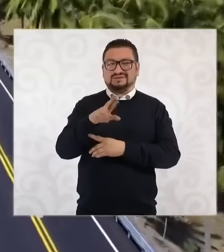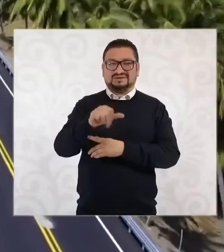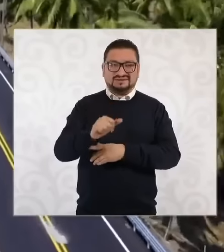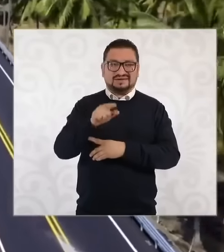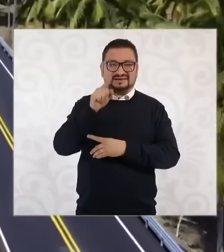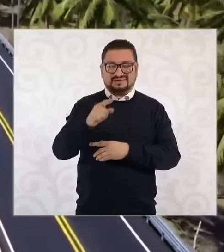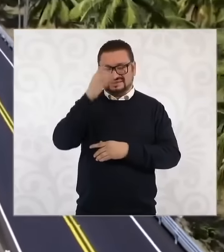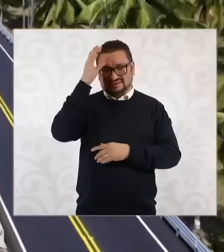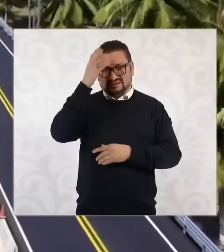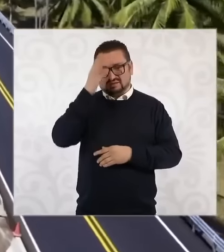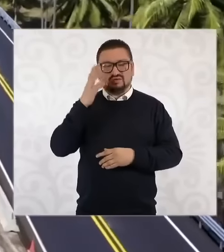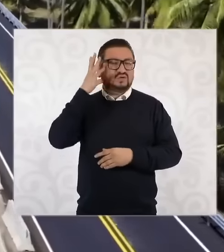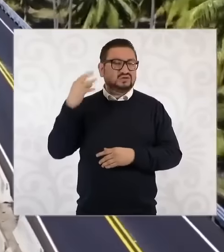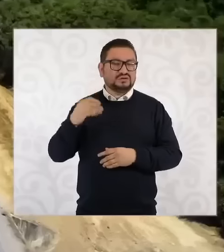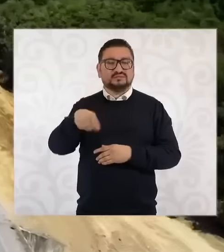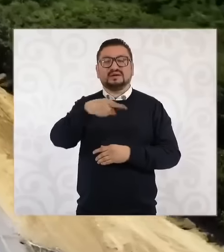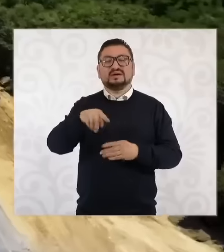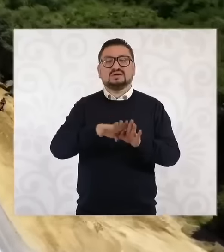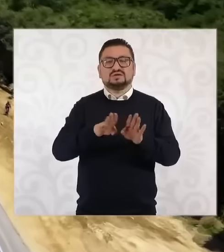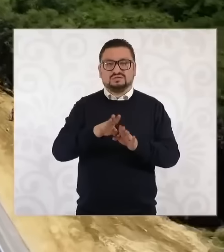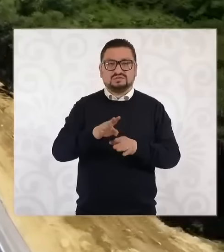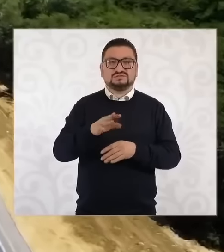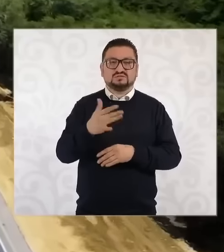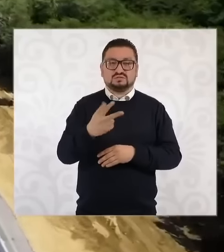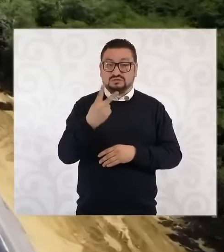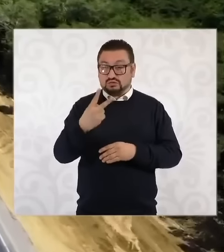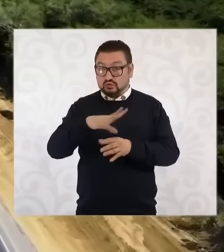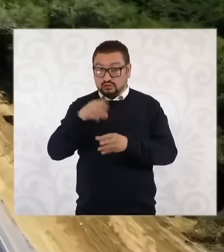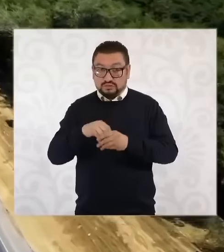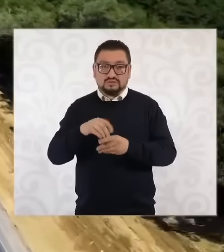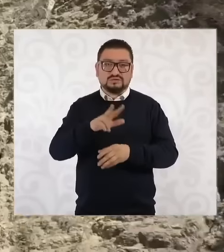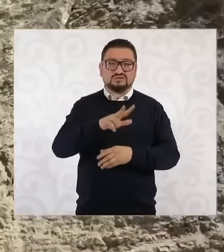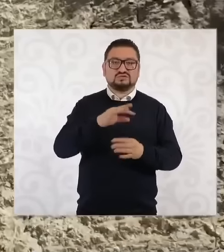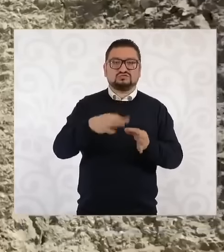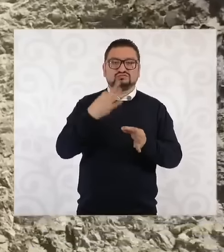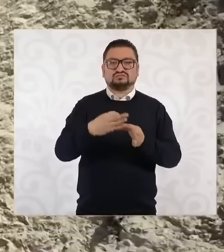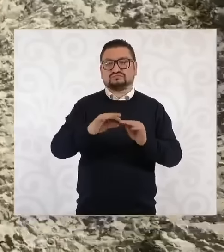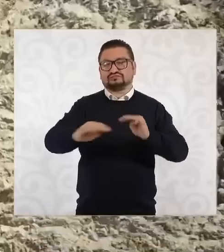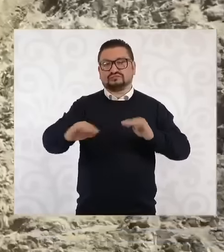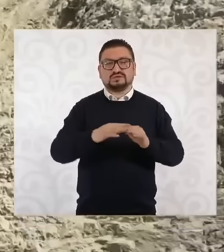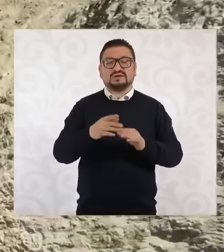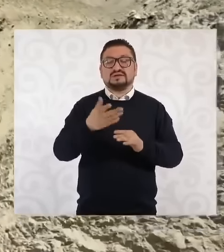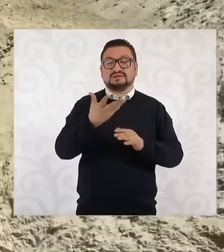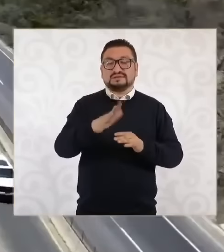18 km concluidos y un total de 52 y estaremos avanzando, entregando tramos de 10 km de aquí